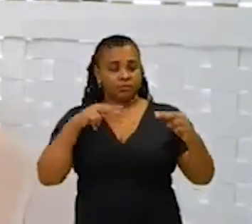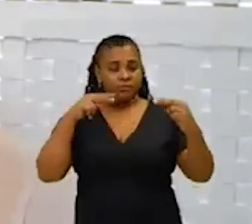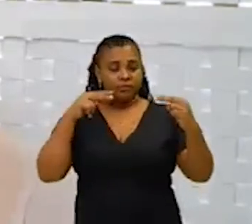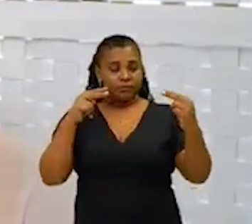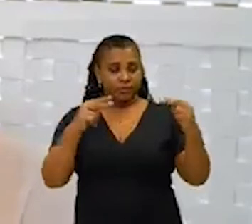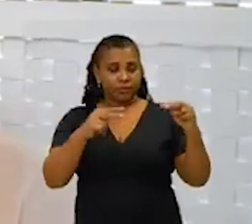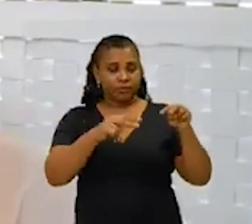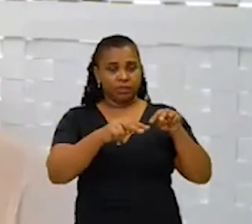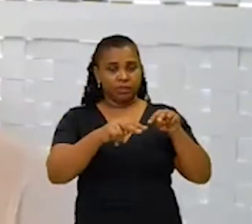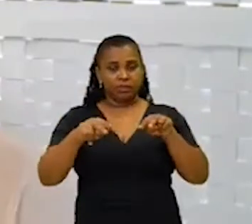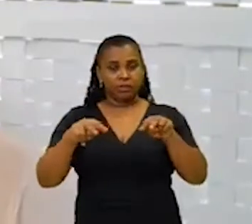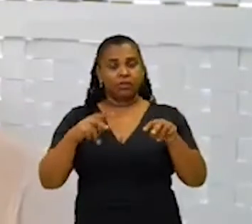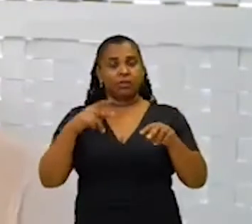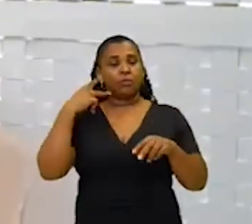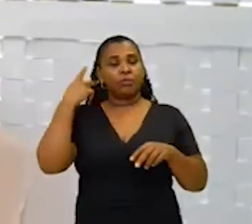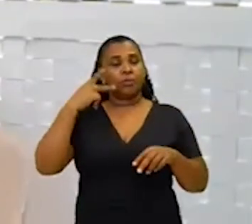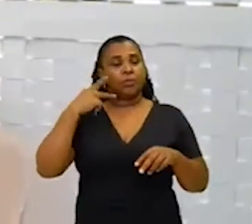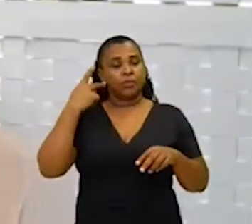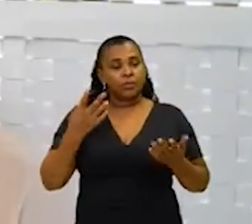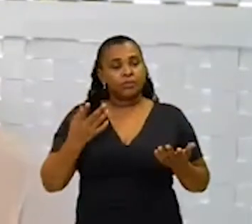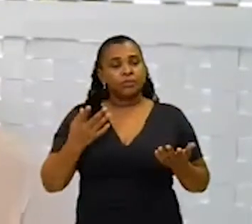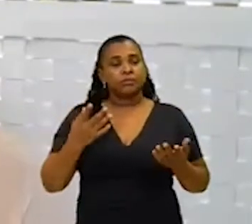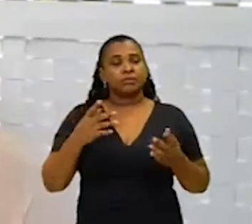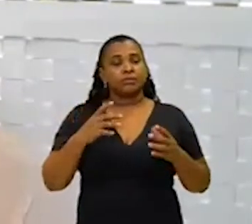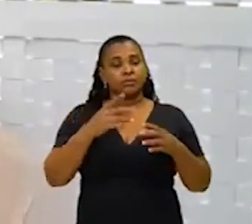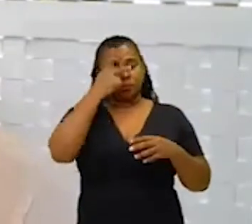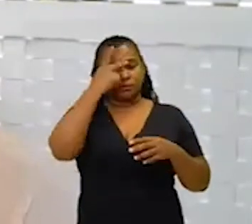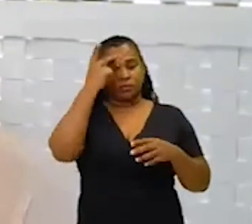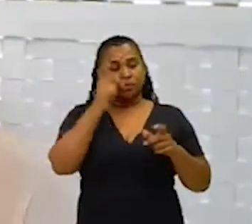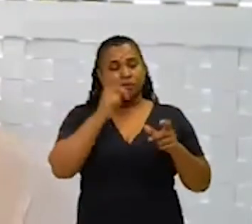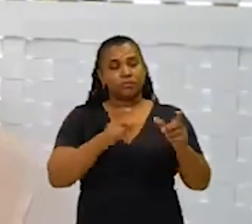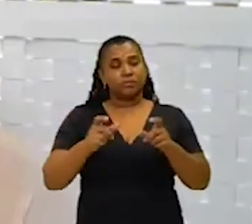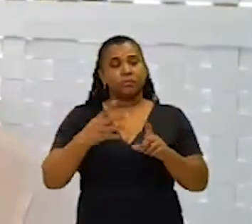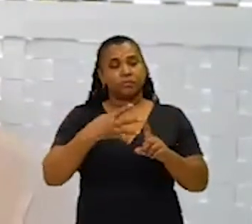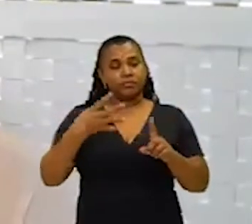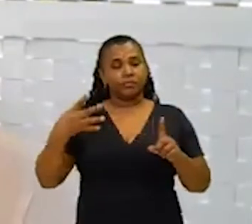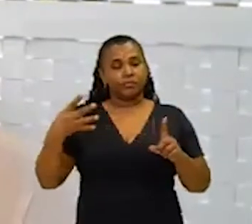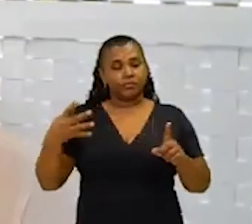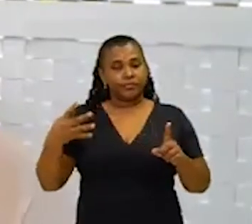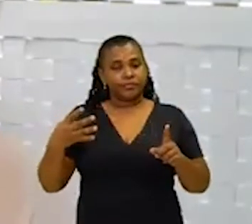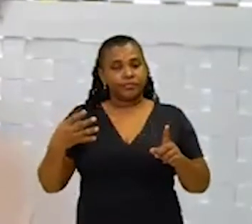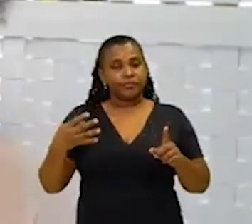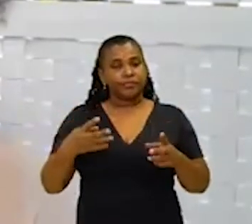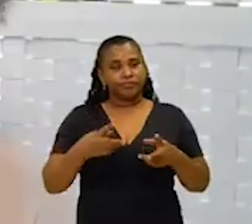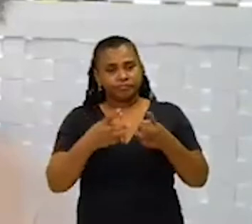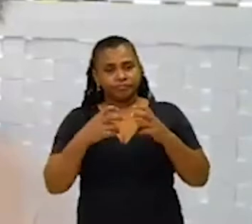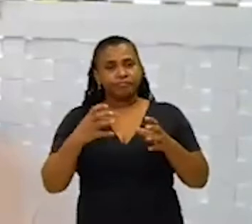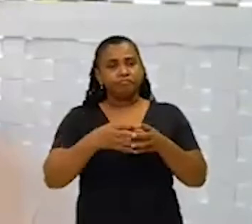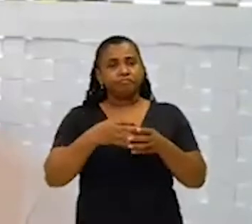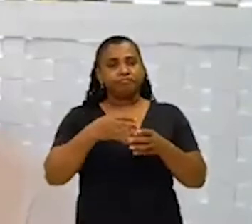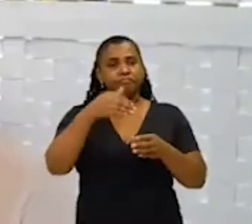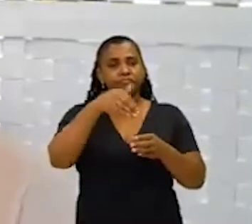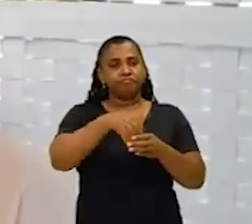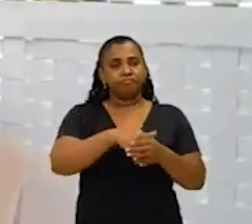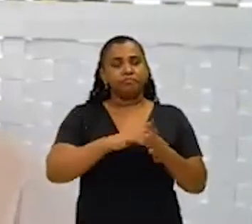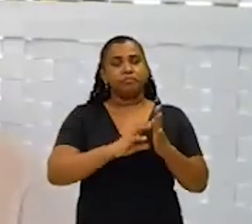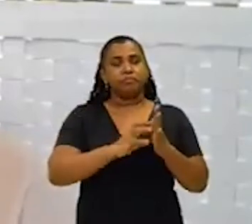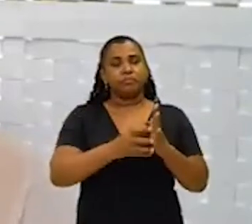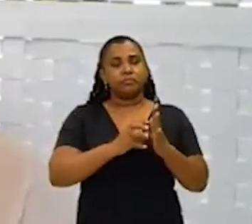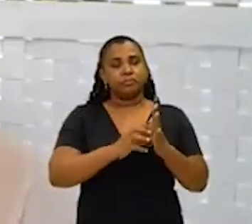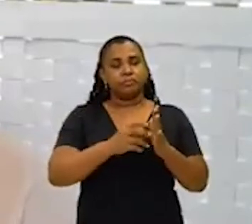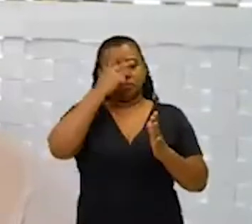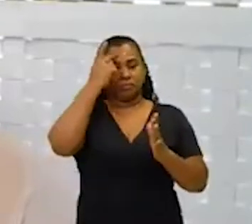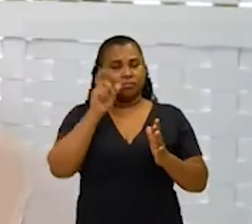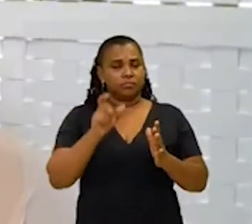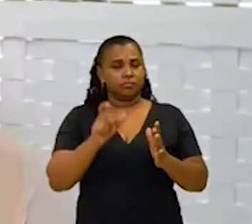e nós tivemos resistência no Cruzeiro dentro de um partido seguras fundamentais e também nossos